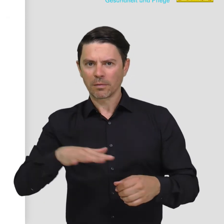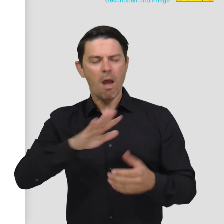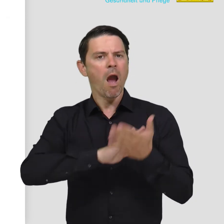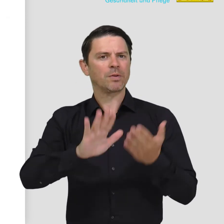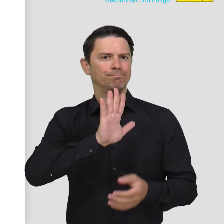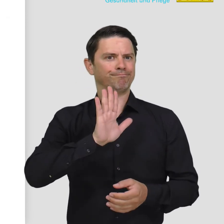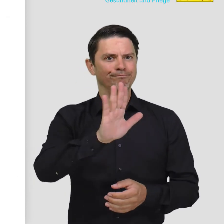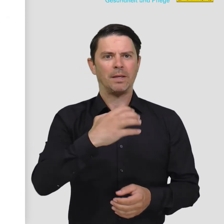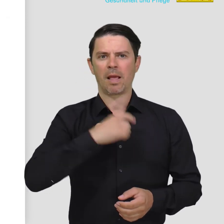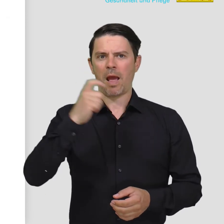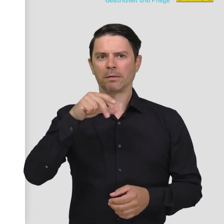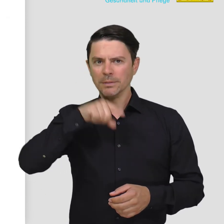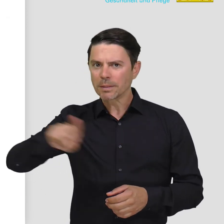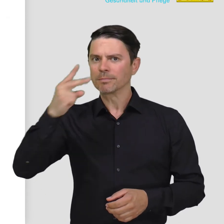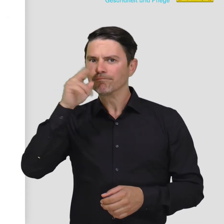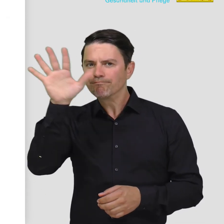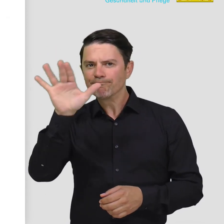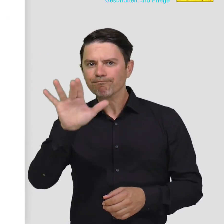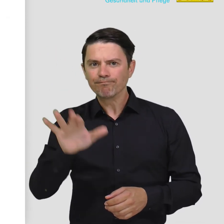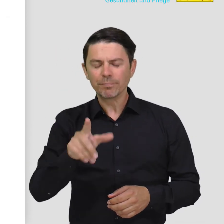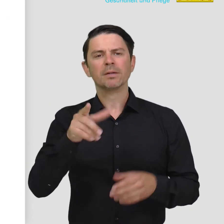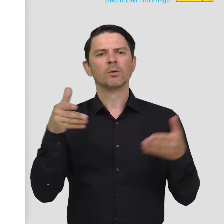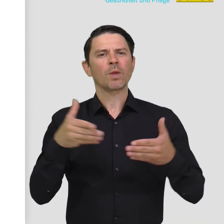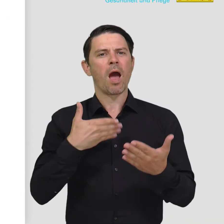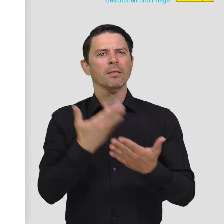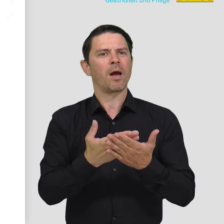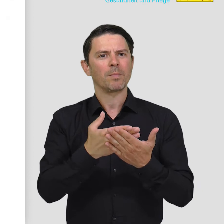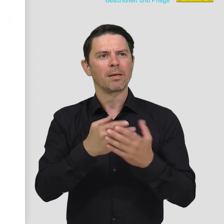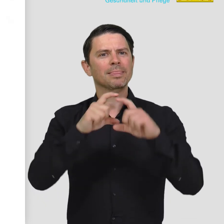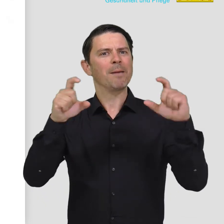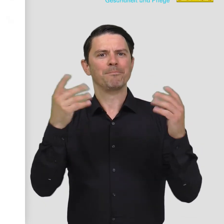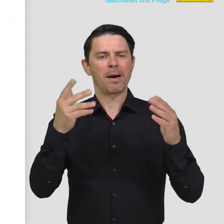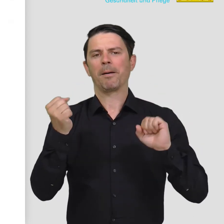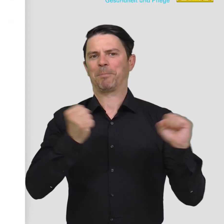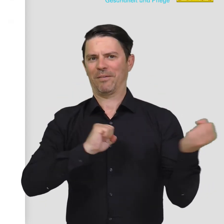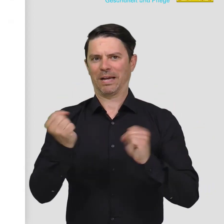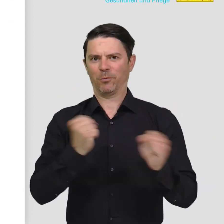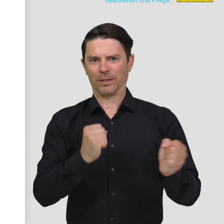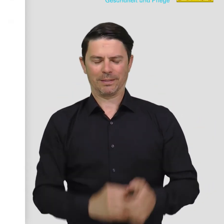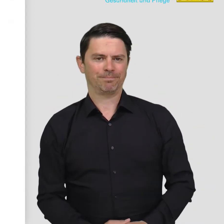finden Sie auf der Webseite Ihrer Krankenkasse. Das Kursangebot erstreckt sich auch auf das Thema Bewegung.